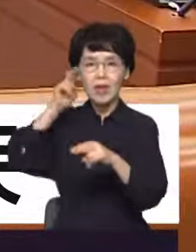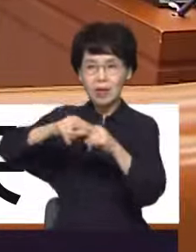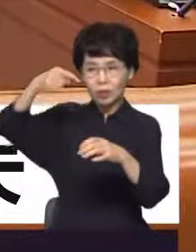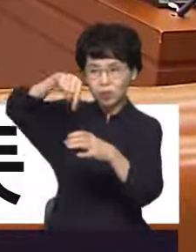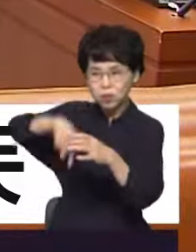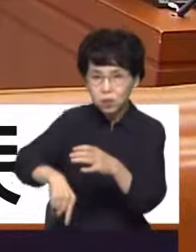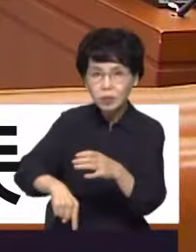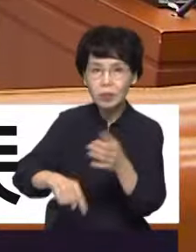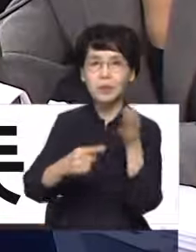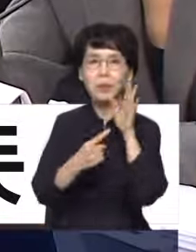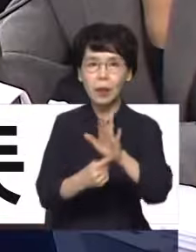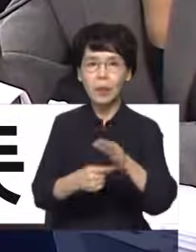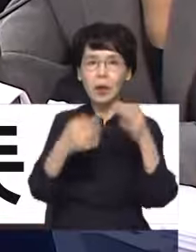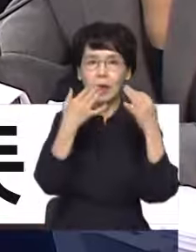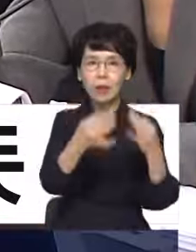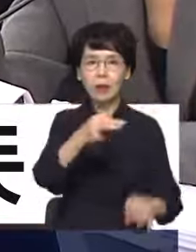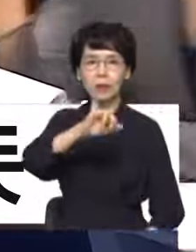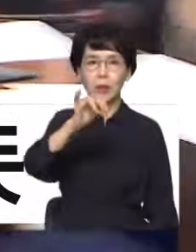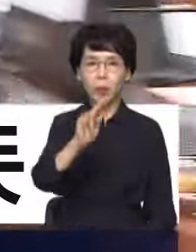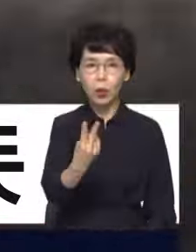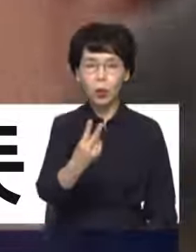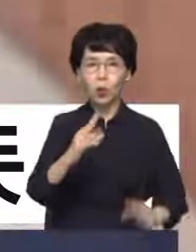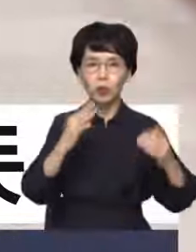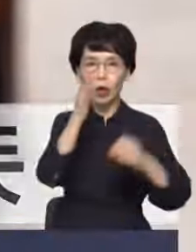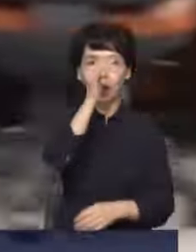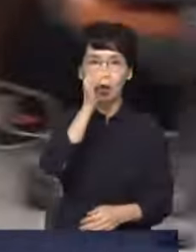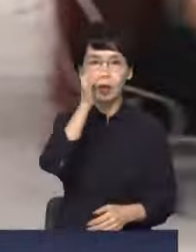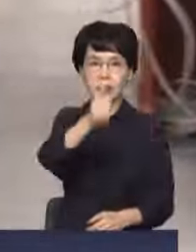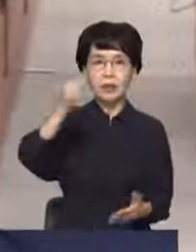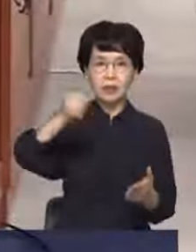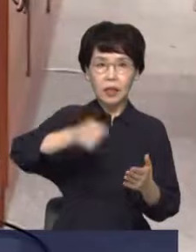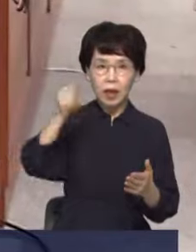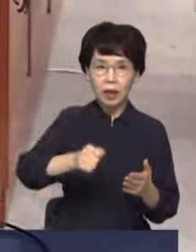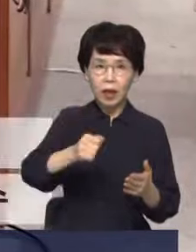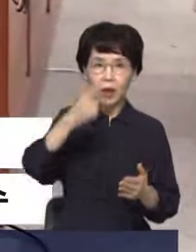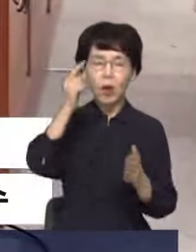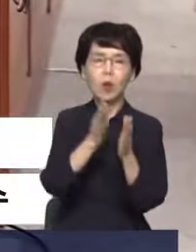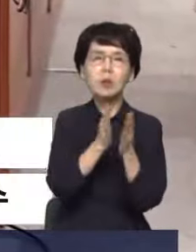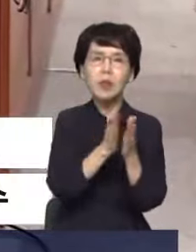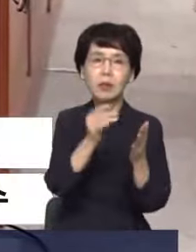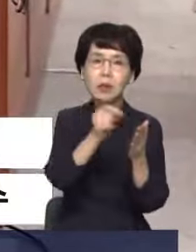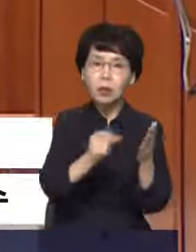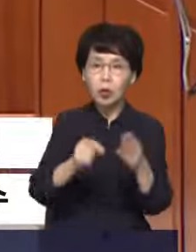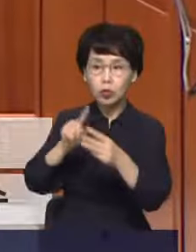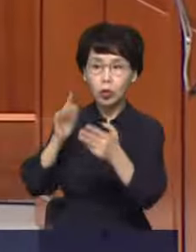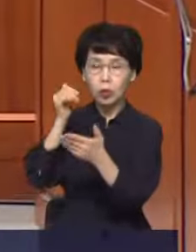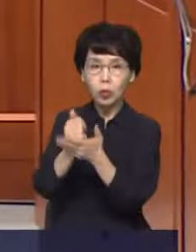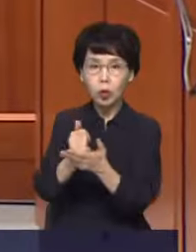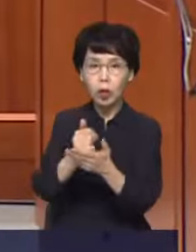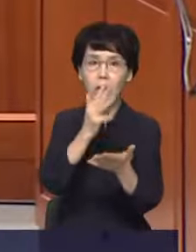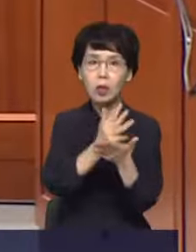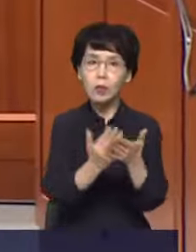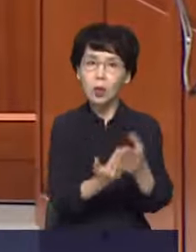국회의장의 회고록에서 촉발된 윤석열 대통령의 이태원 참사 조작 가능성 의혹에 대해서도 민주당은 공세를 펼 예정입니다.